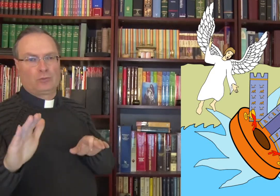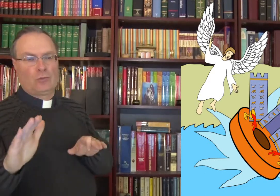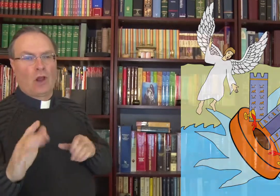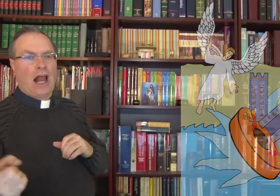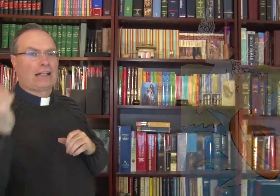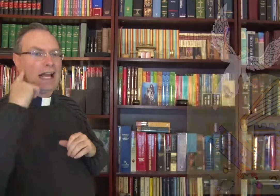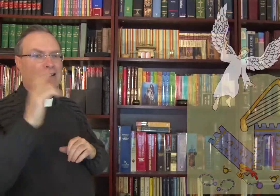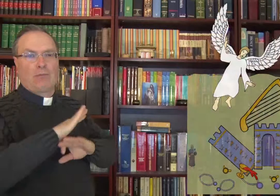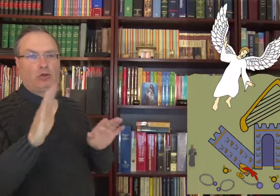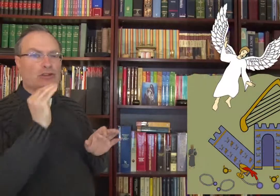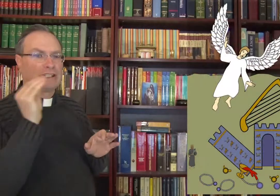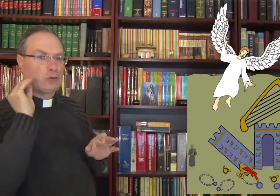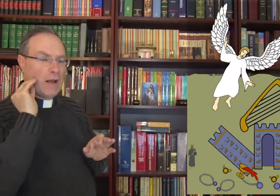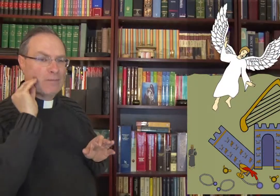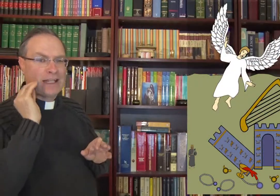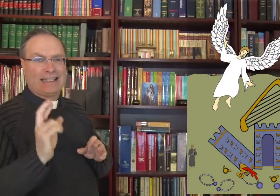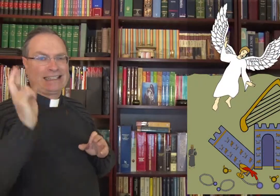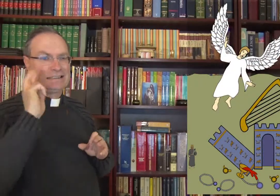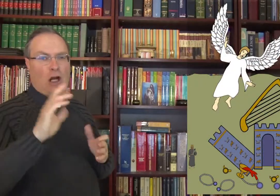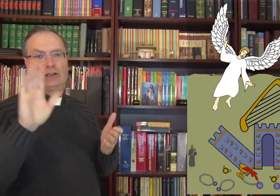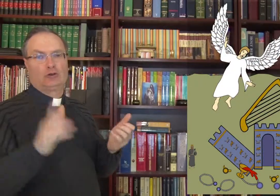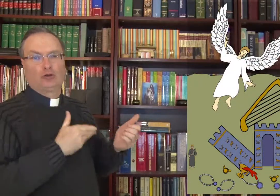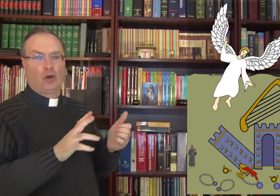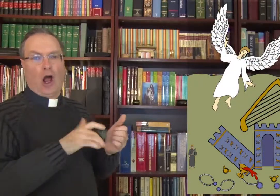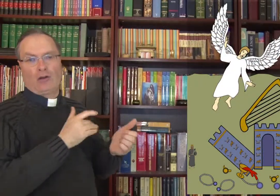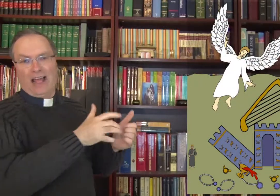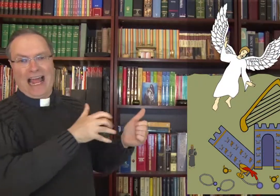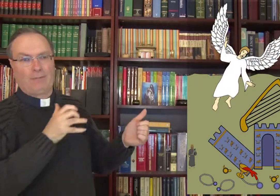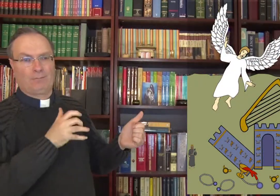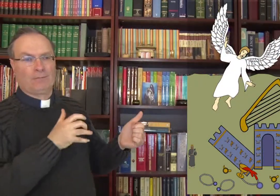On n'entendra plus chez toi les sons des joueurs de harpe,